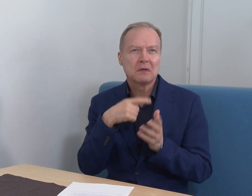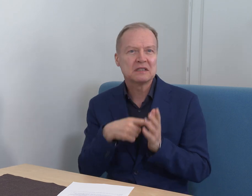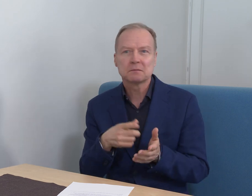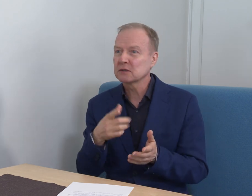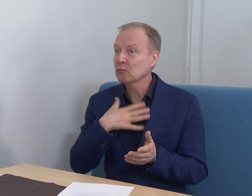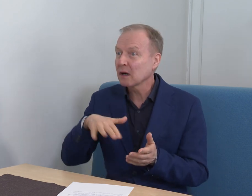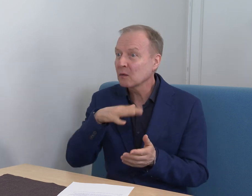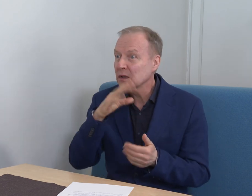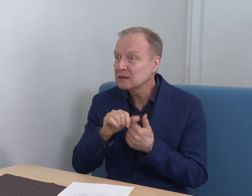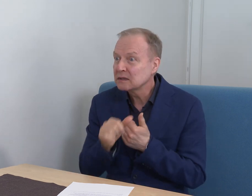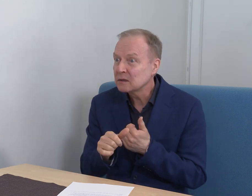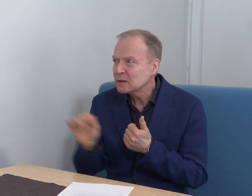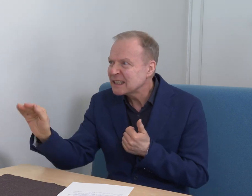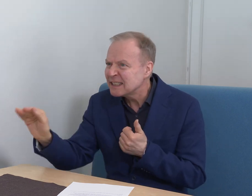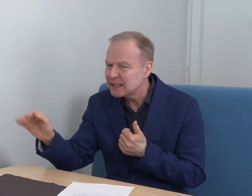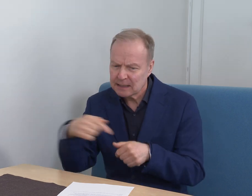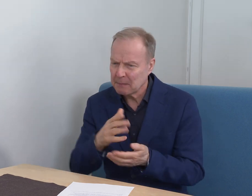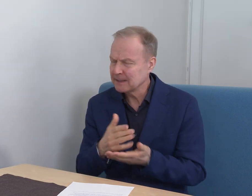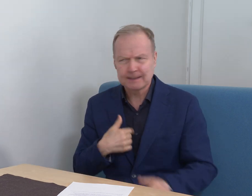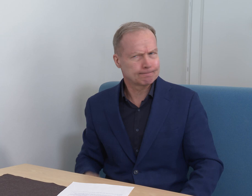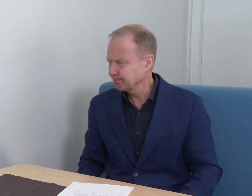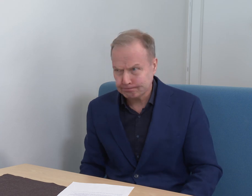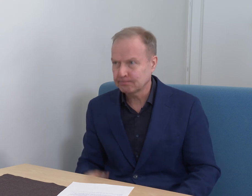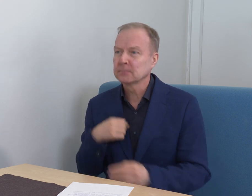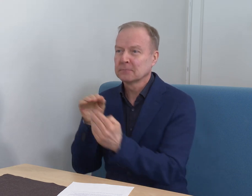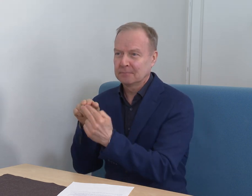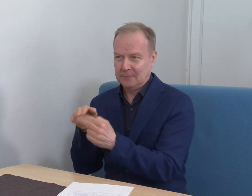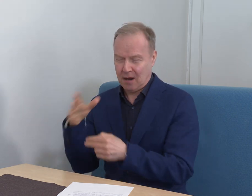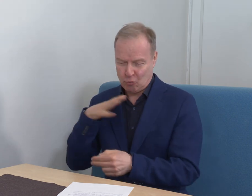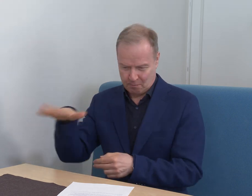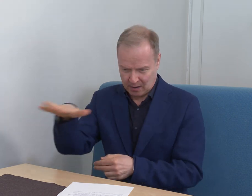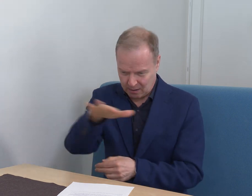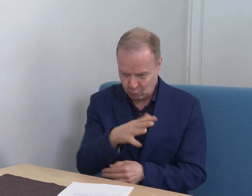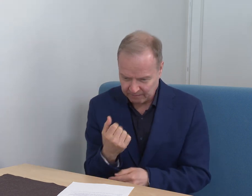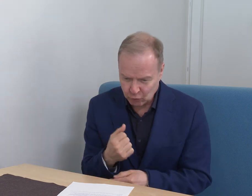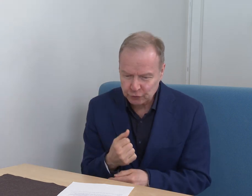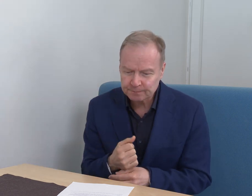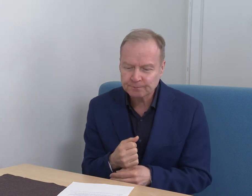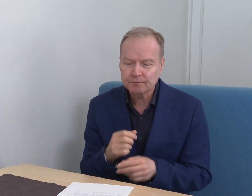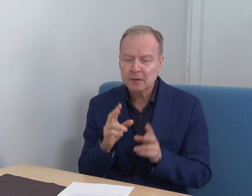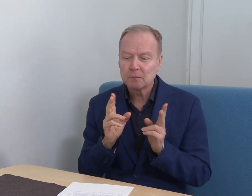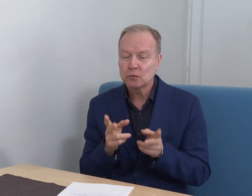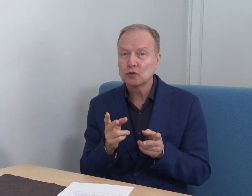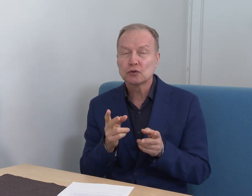Oman alueen kansanedustajaan voi ottaa yhteyttä ja -